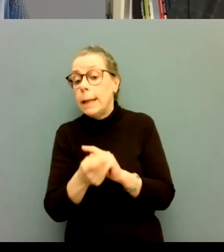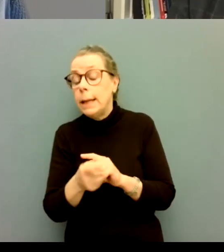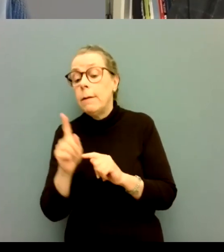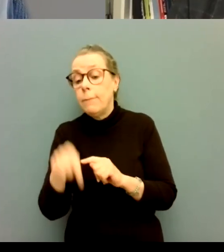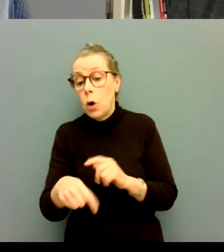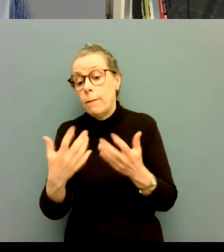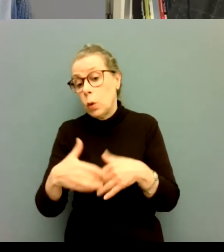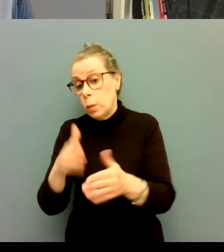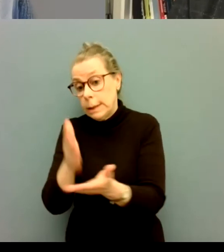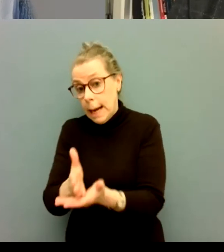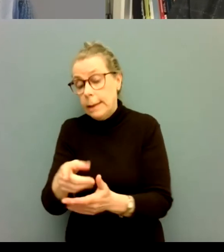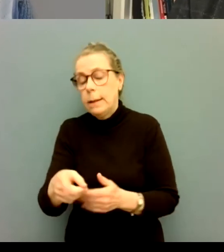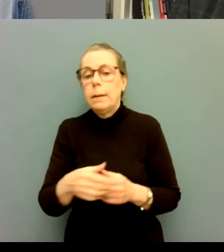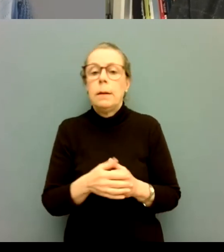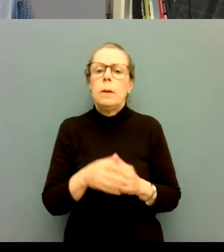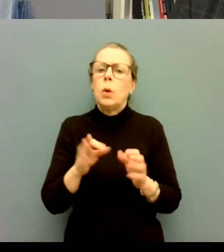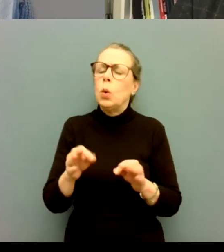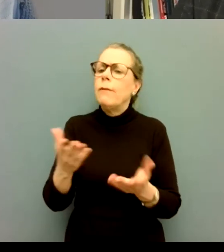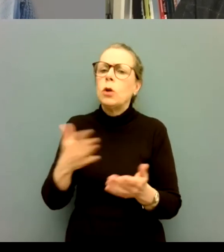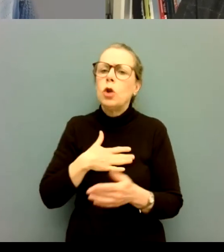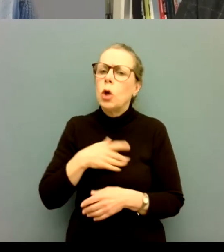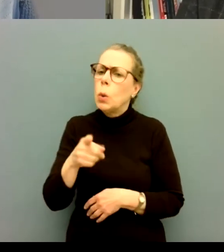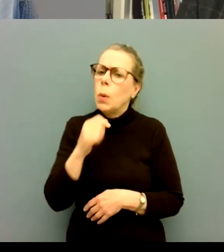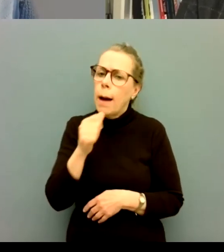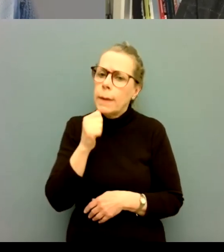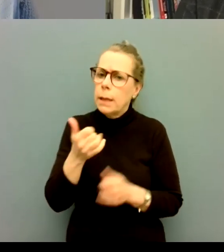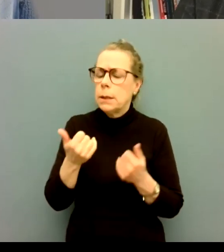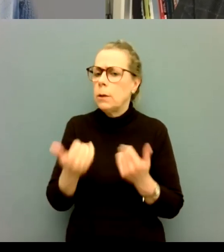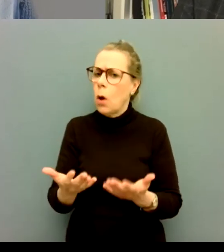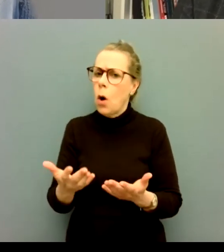får för funktionsrätten. Hur ser ni på det i dag?